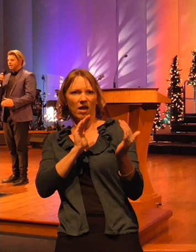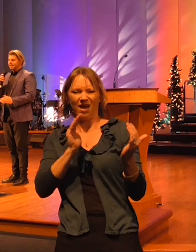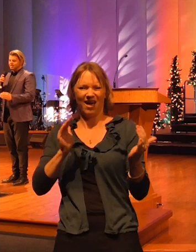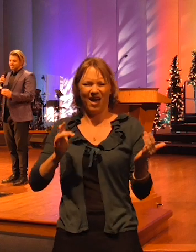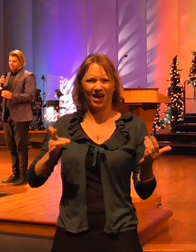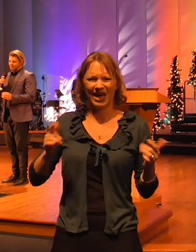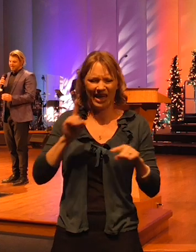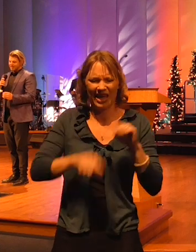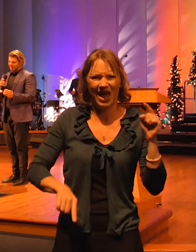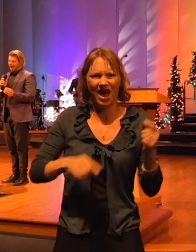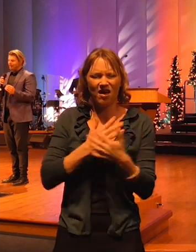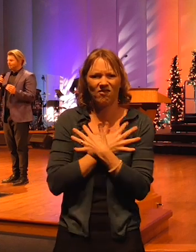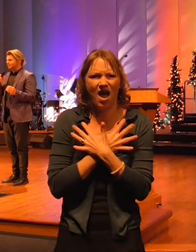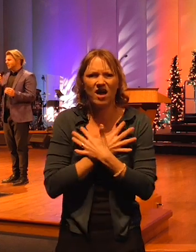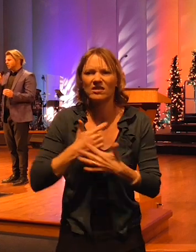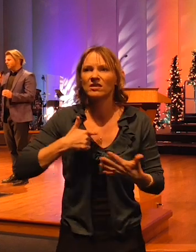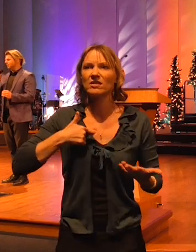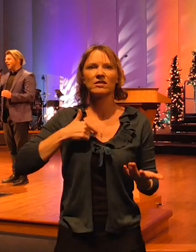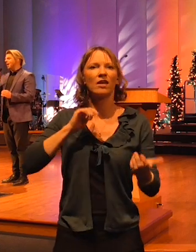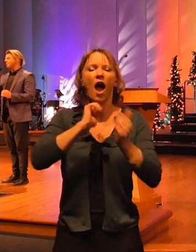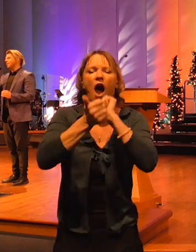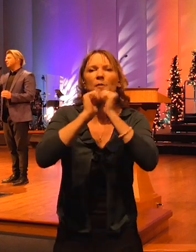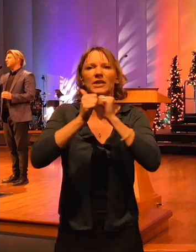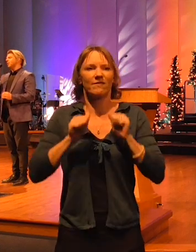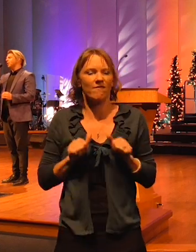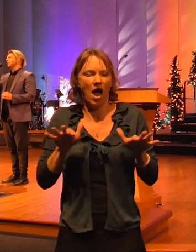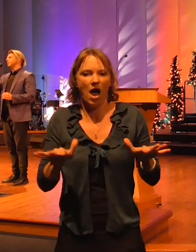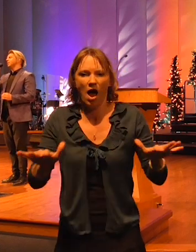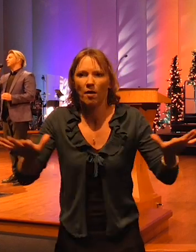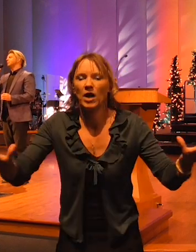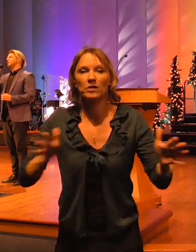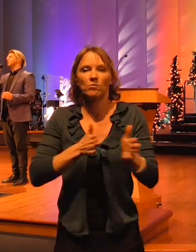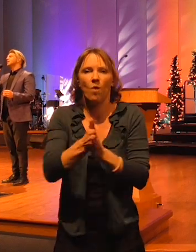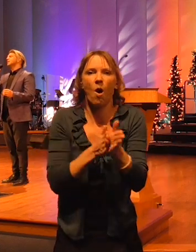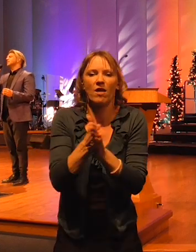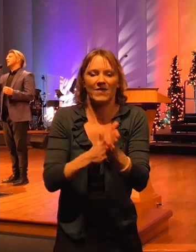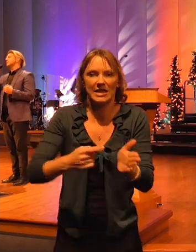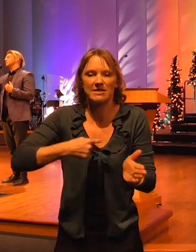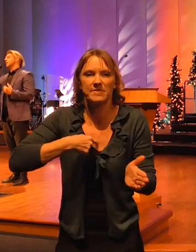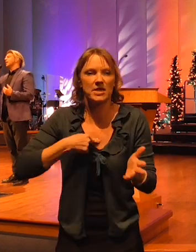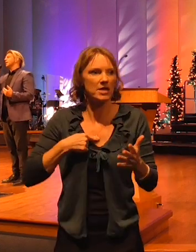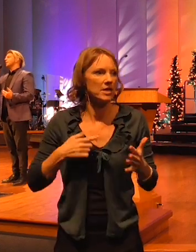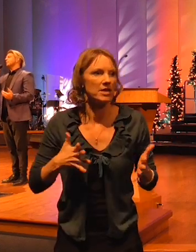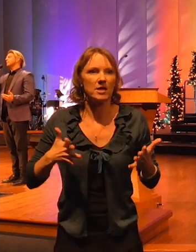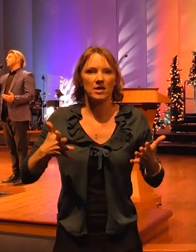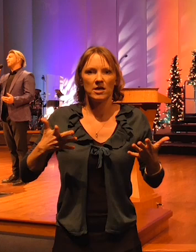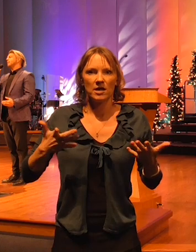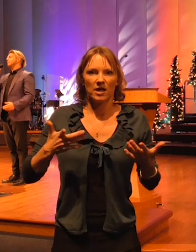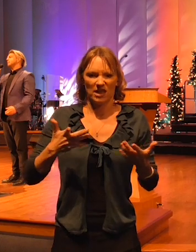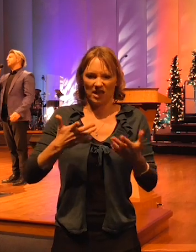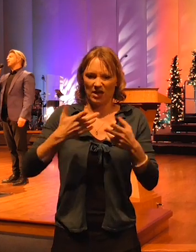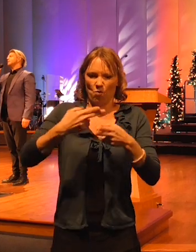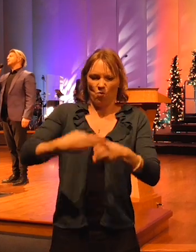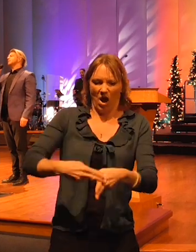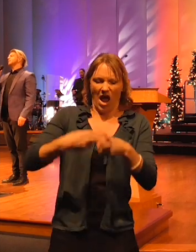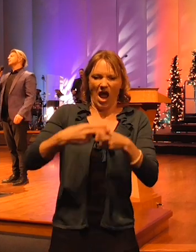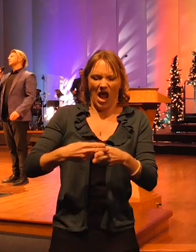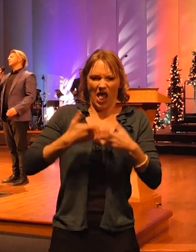ves una vibración de competencia que me motiva, él se salió con la suya. sobre mi pecho y estoy